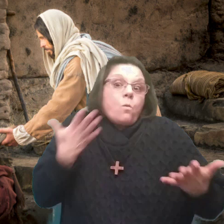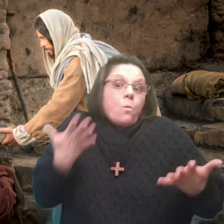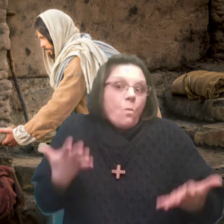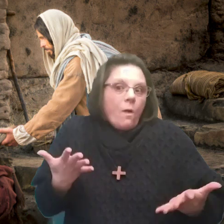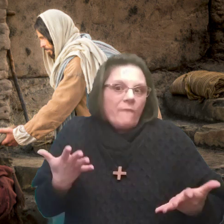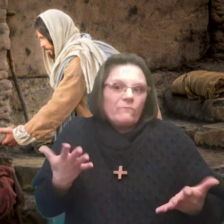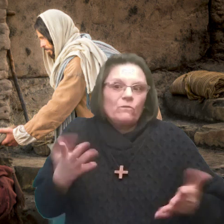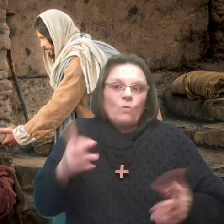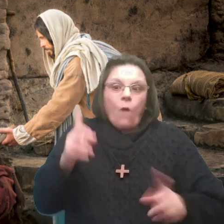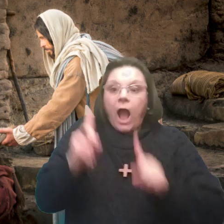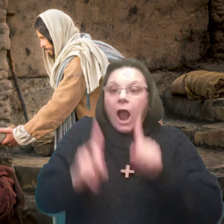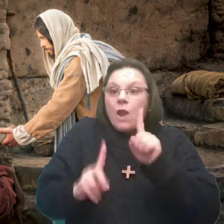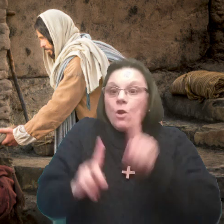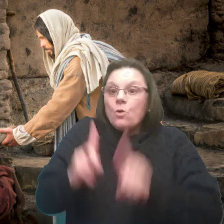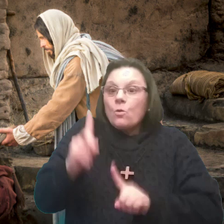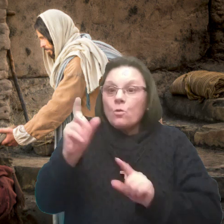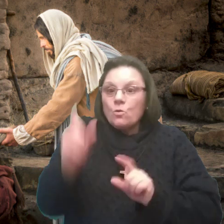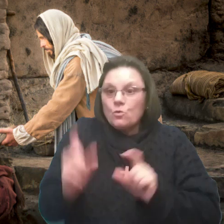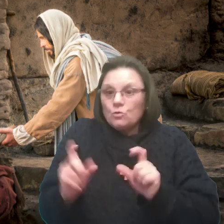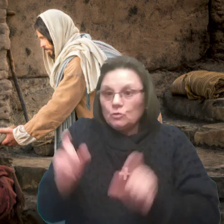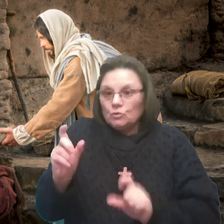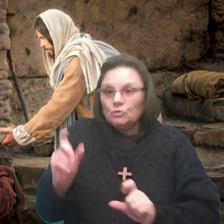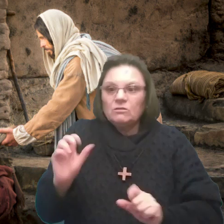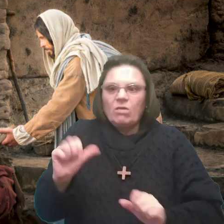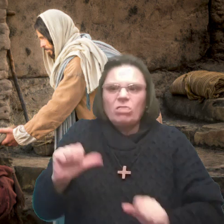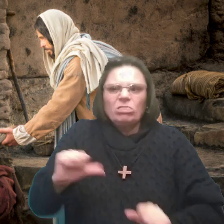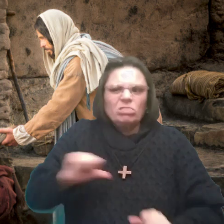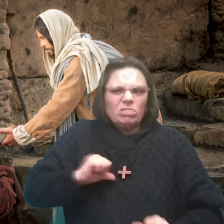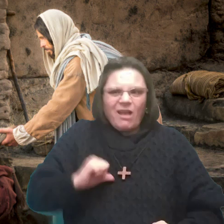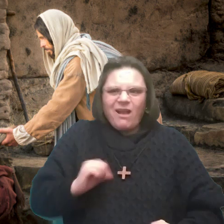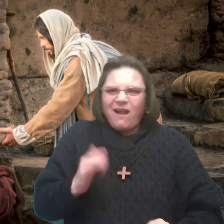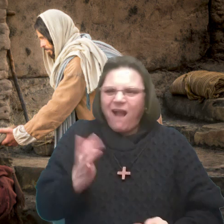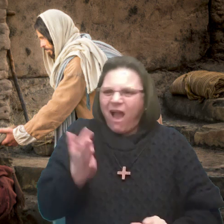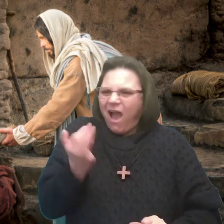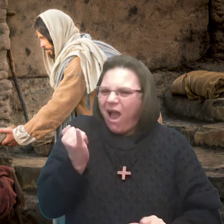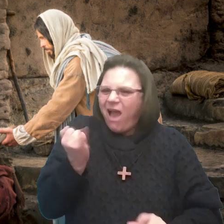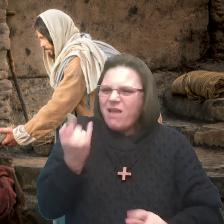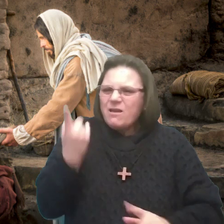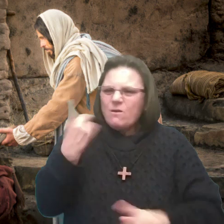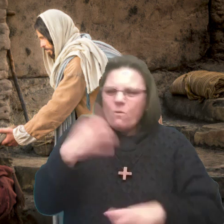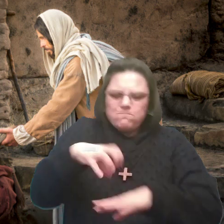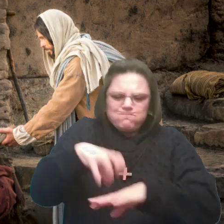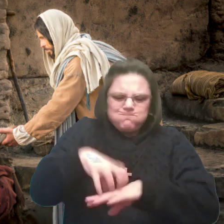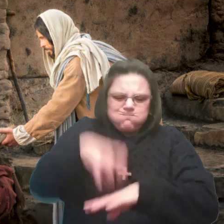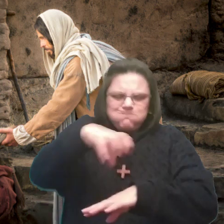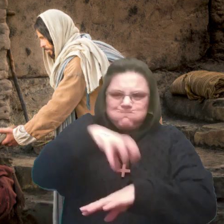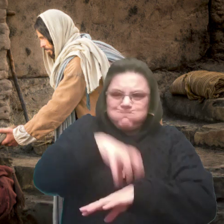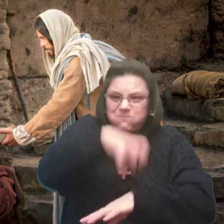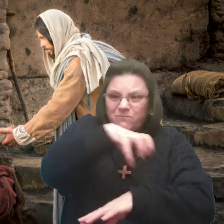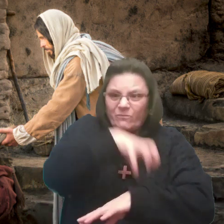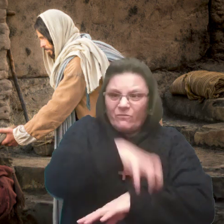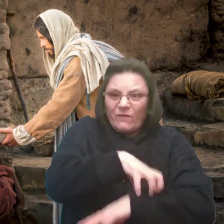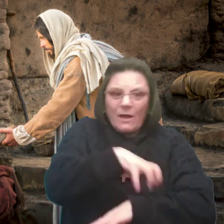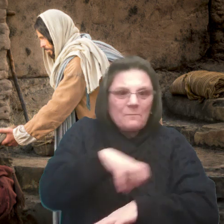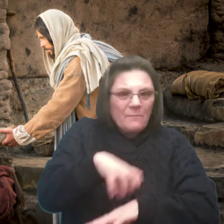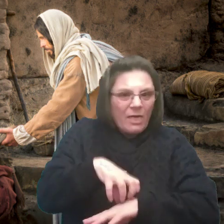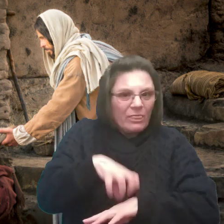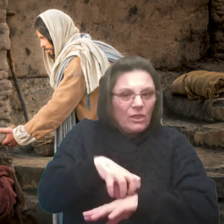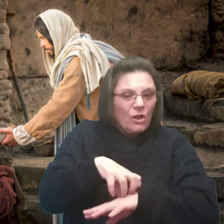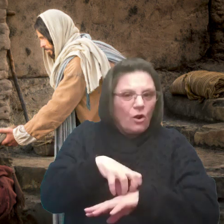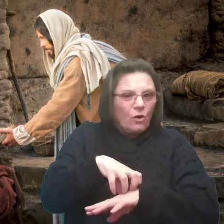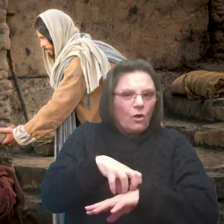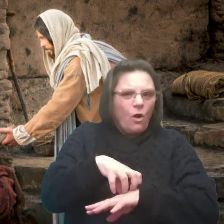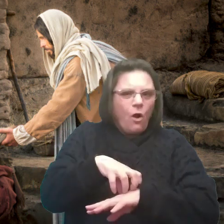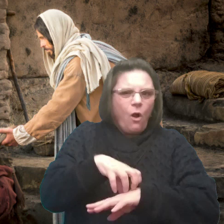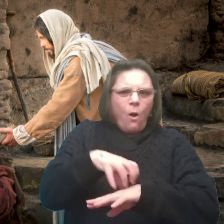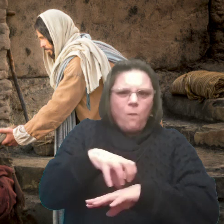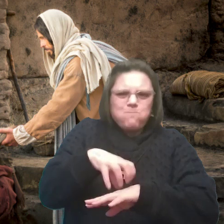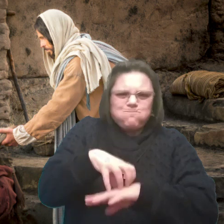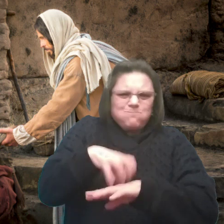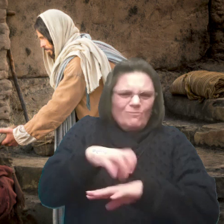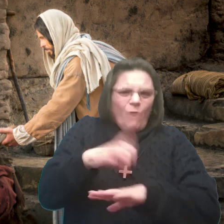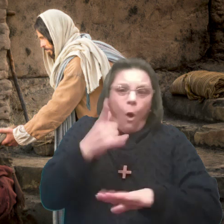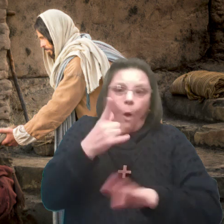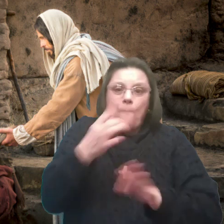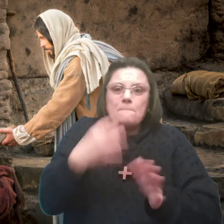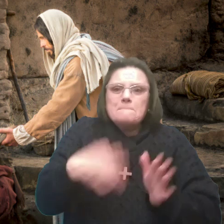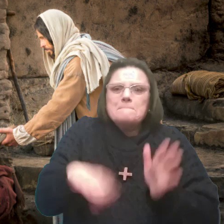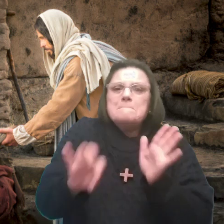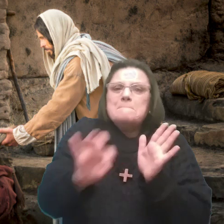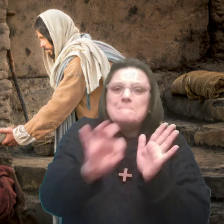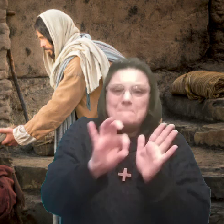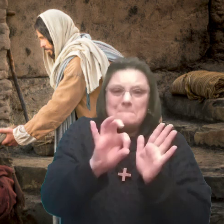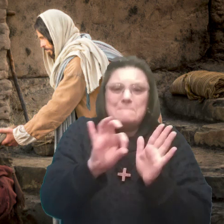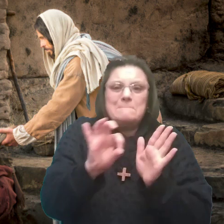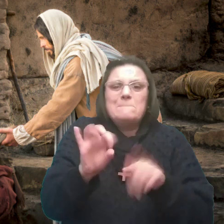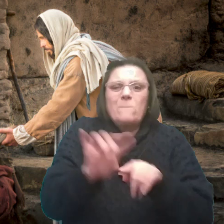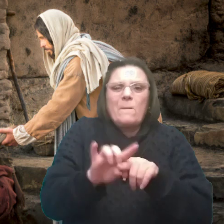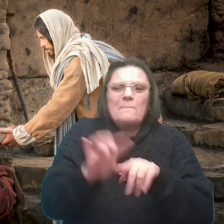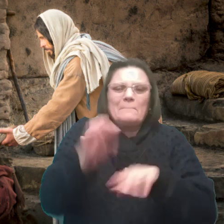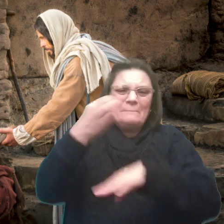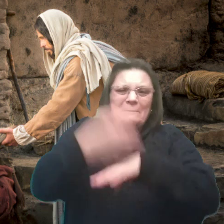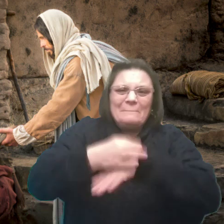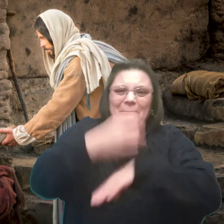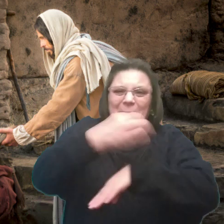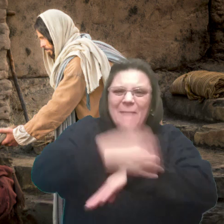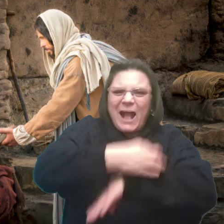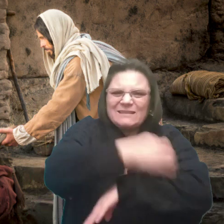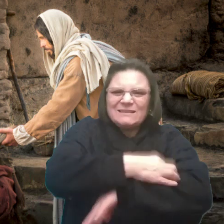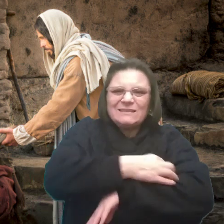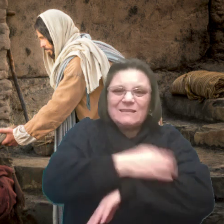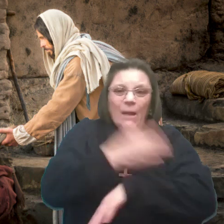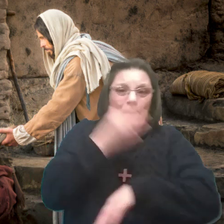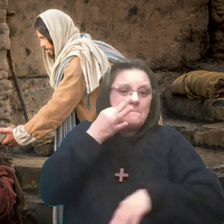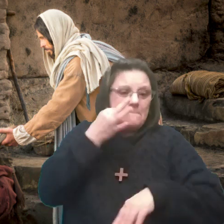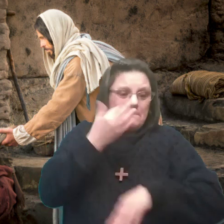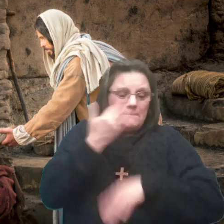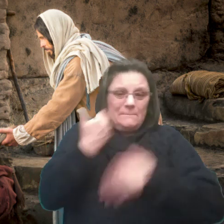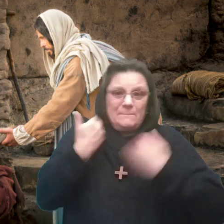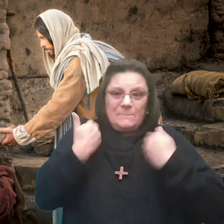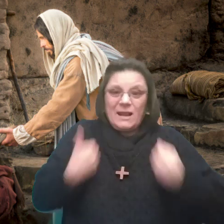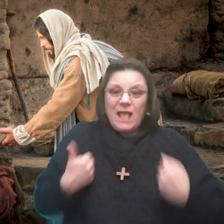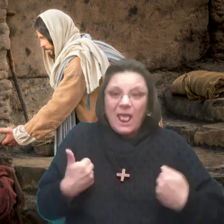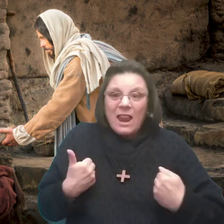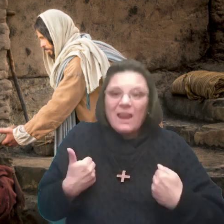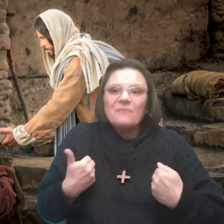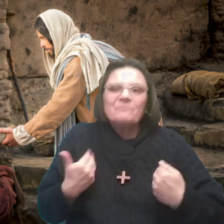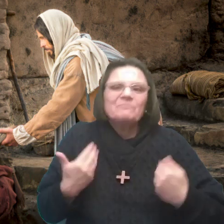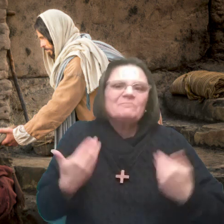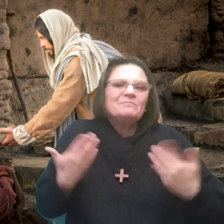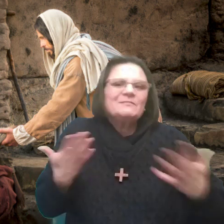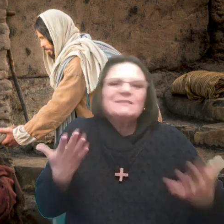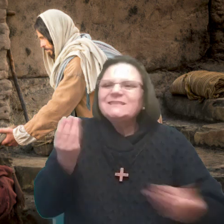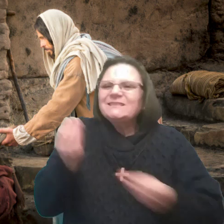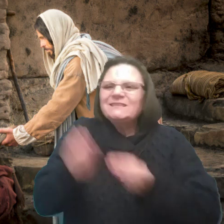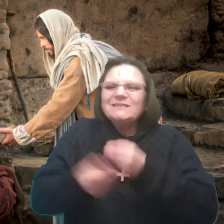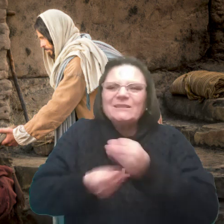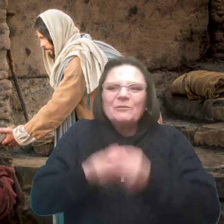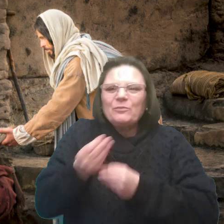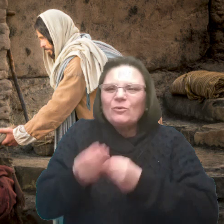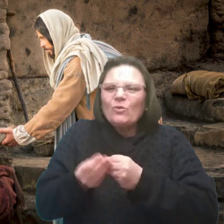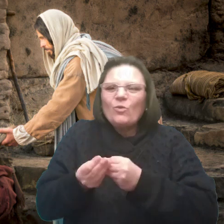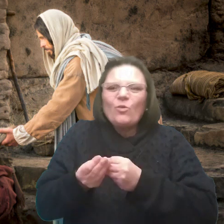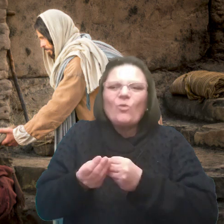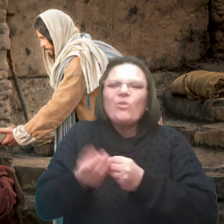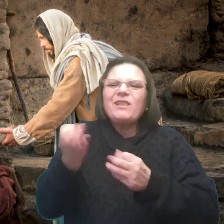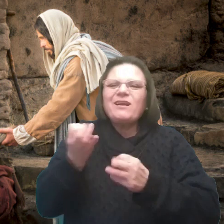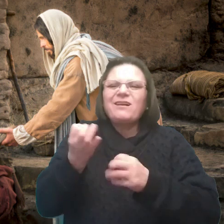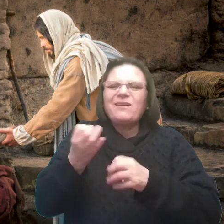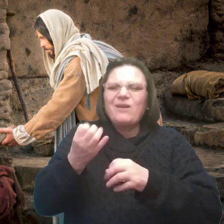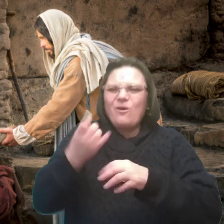«Cuando alguno tenga una inflamación, una erupción o una mancha en la piel, y se le